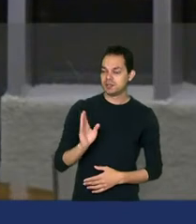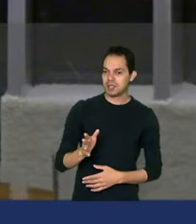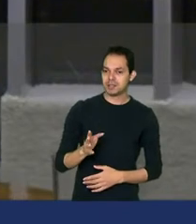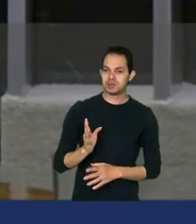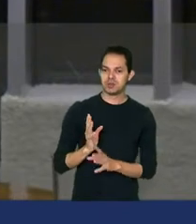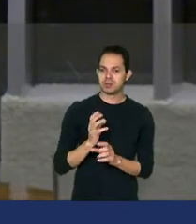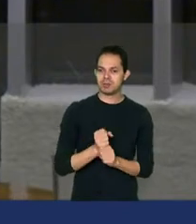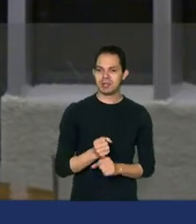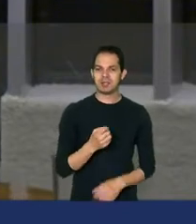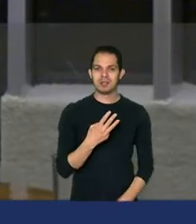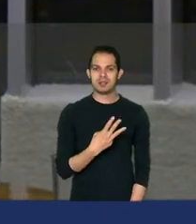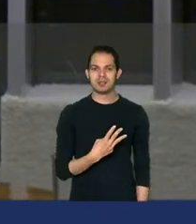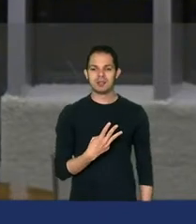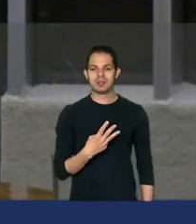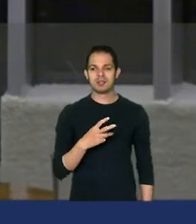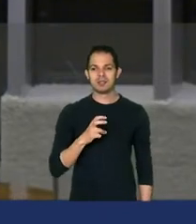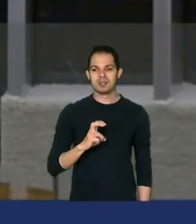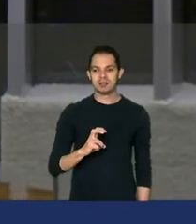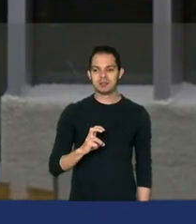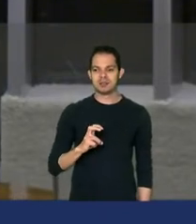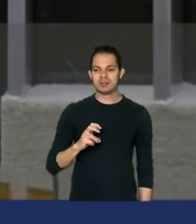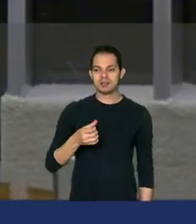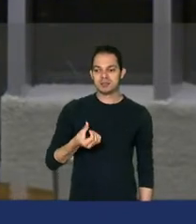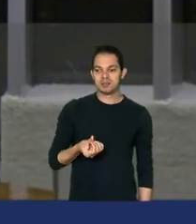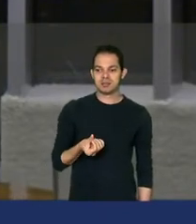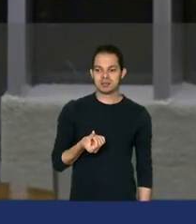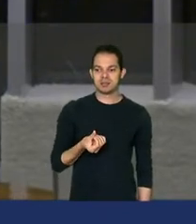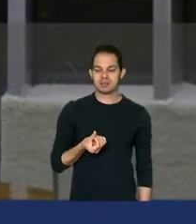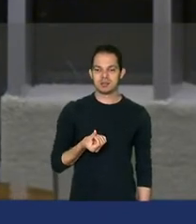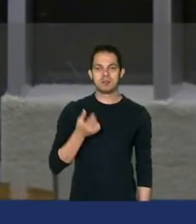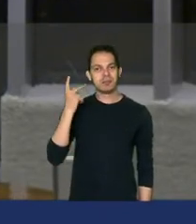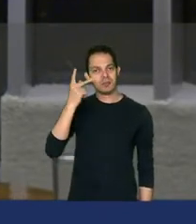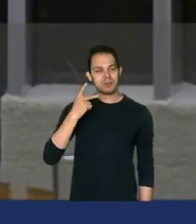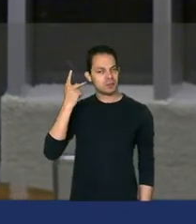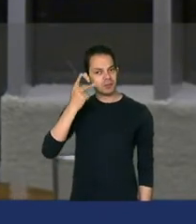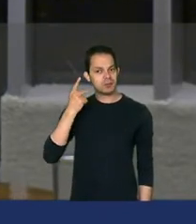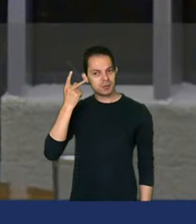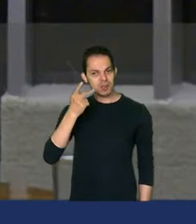[DEPUTADO]: COM PRESENÇA REGISTRADA, 356 PARLAMENTARES QUE REGISTRARAM